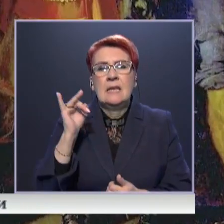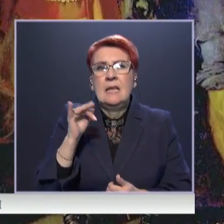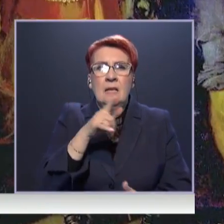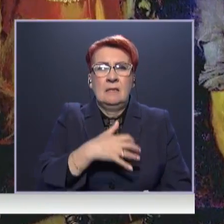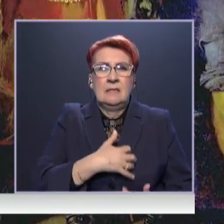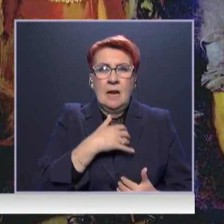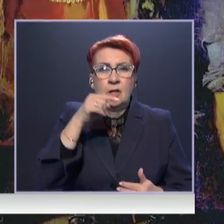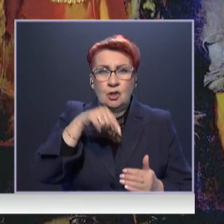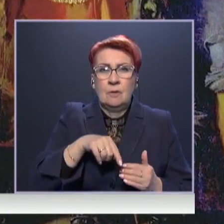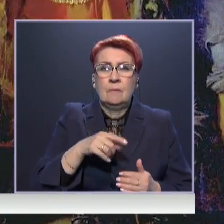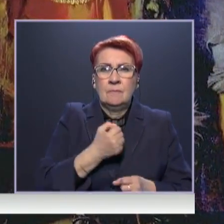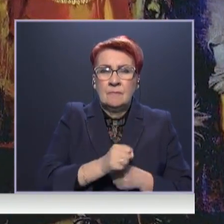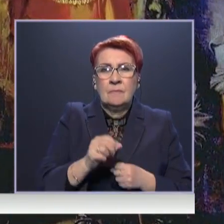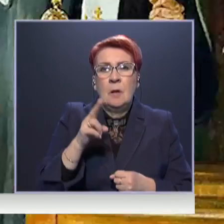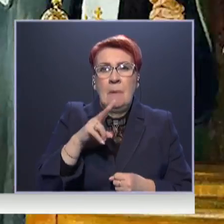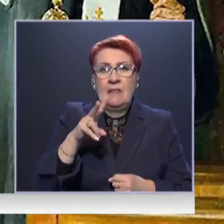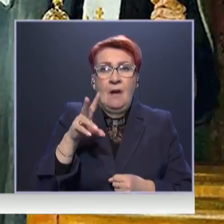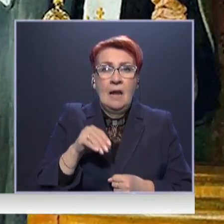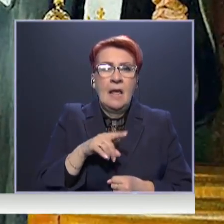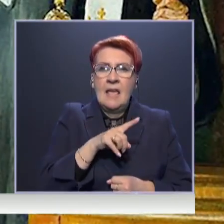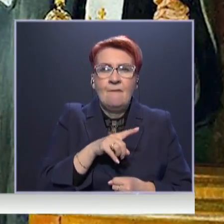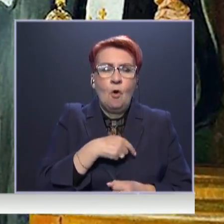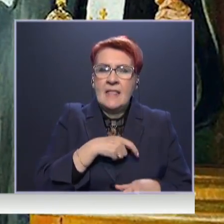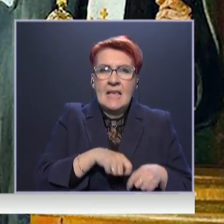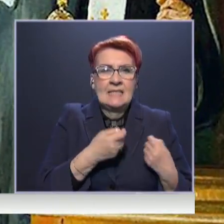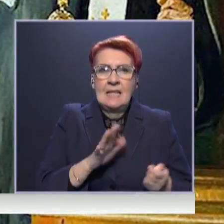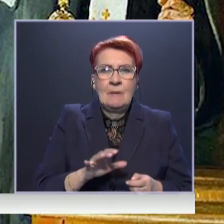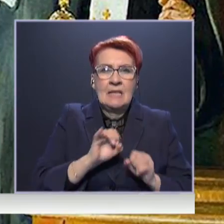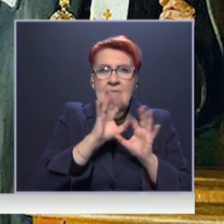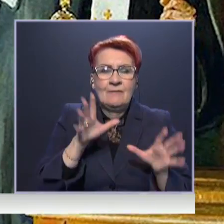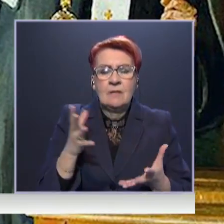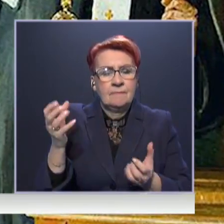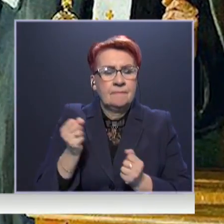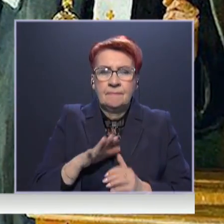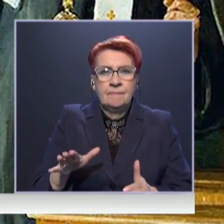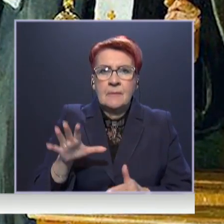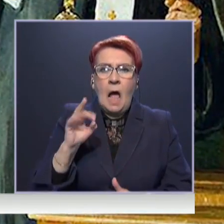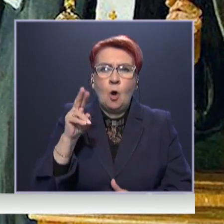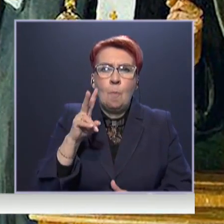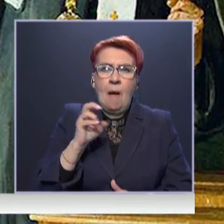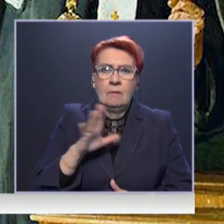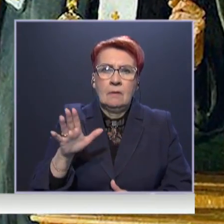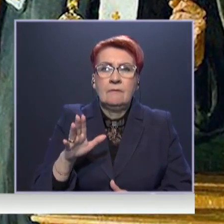не сломили Всероссийского патриарха Святитель не признал оккупантов и отверг все предложения подписать